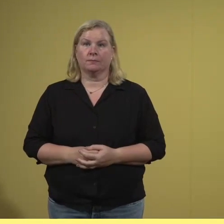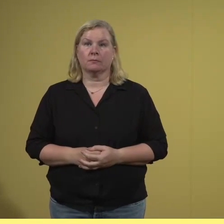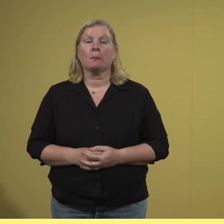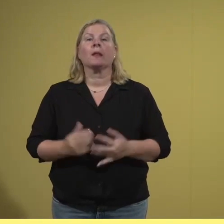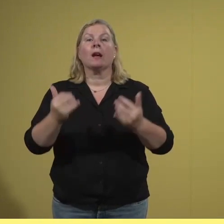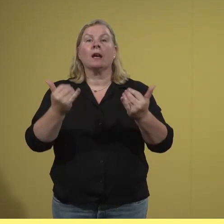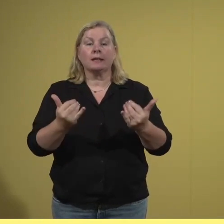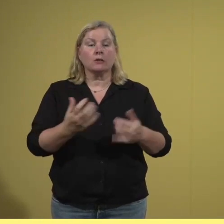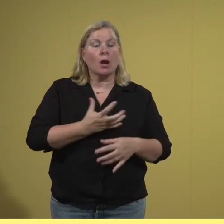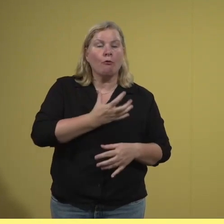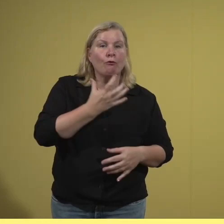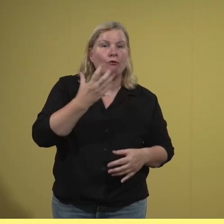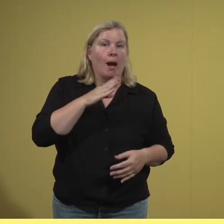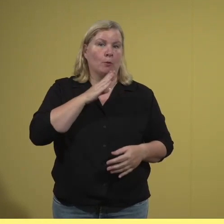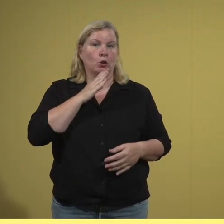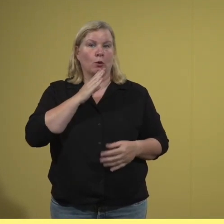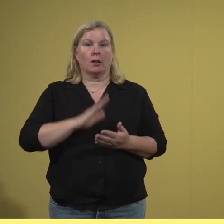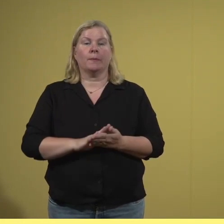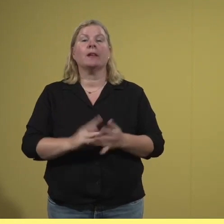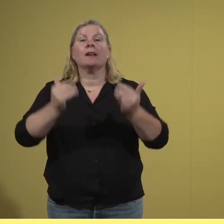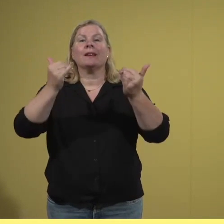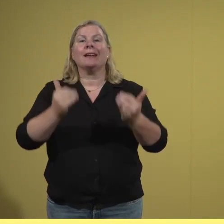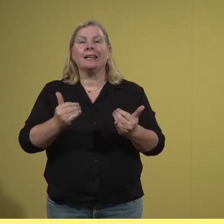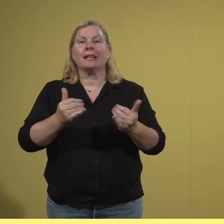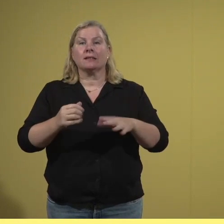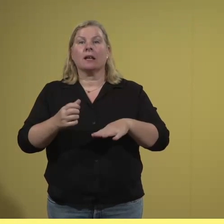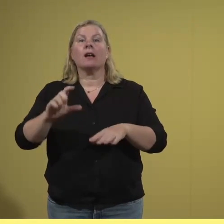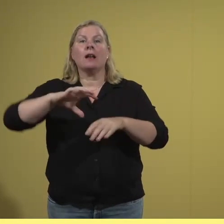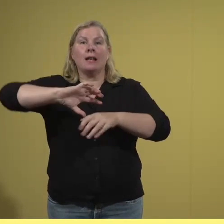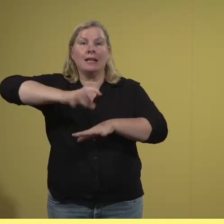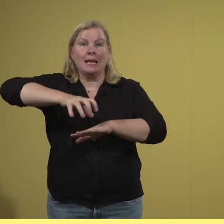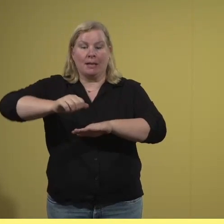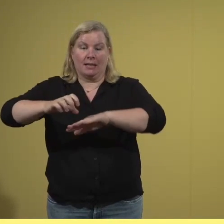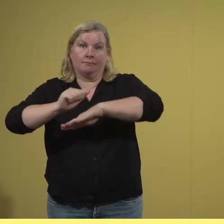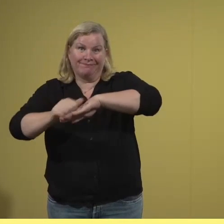Ich geb auch nicht mehr Hitze drauf. Jetzt kommen die Limettenzesten, also der Abrieb, da rein.